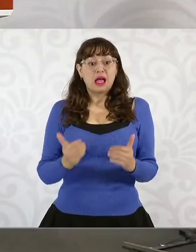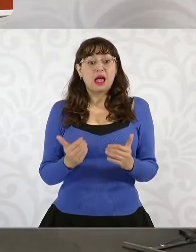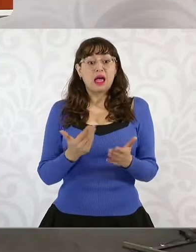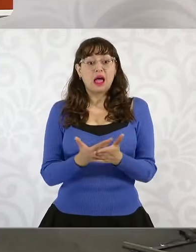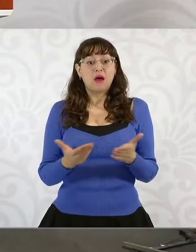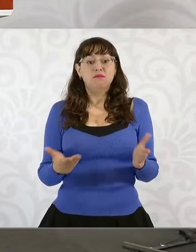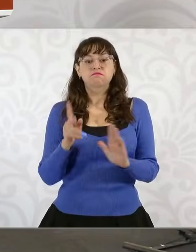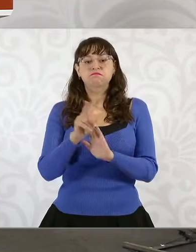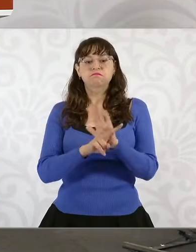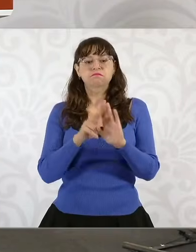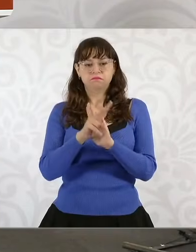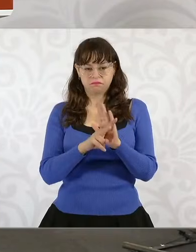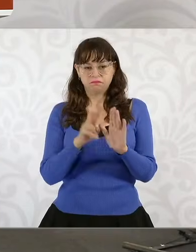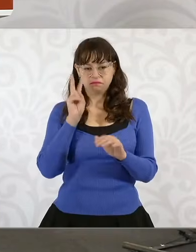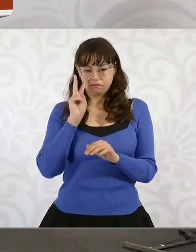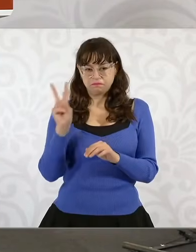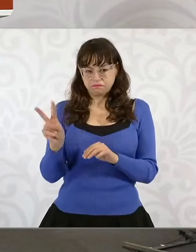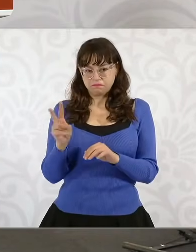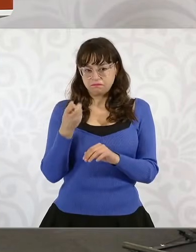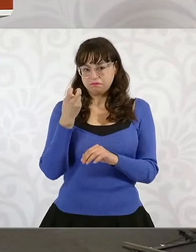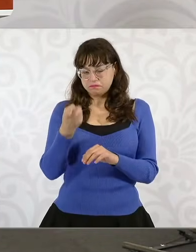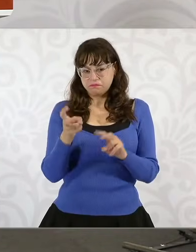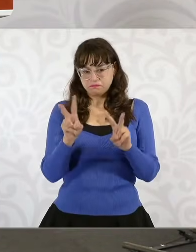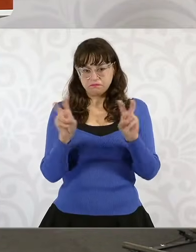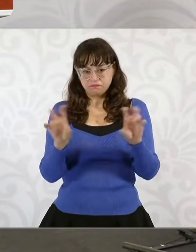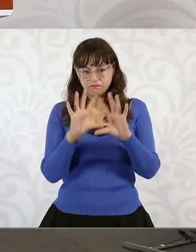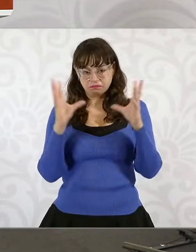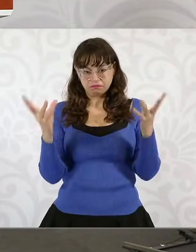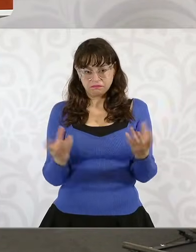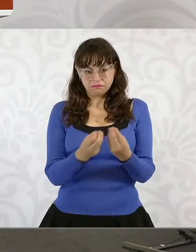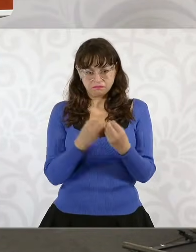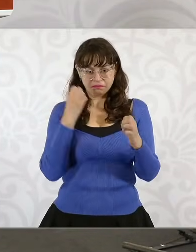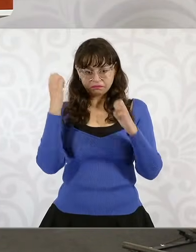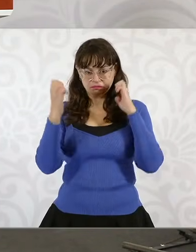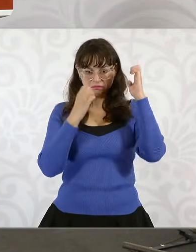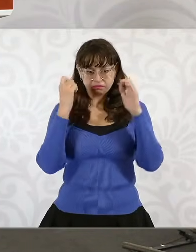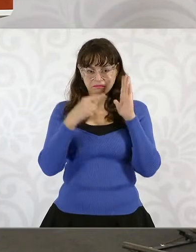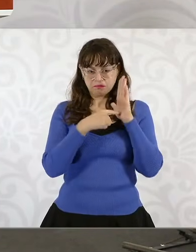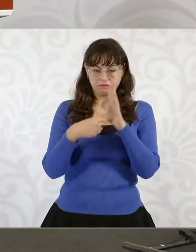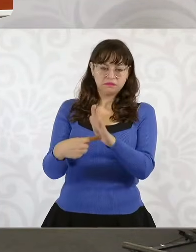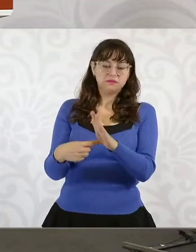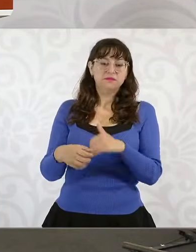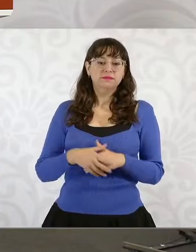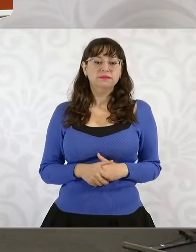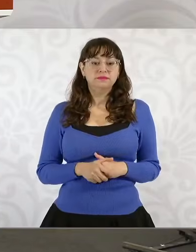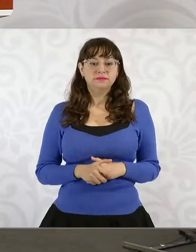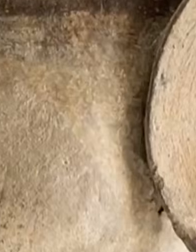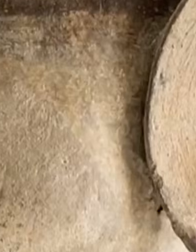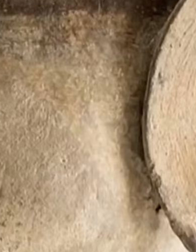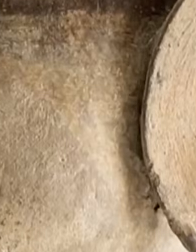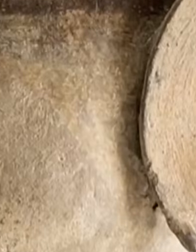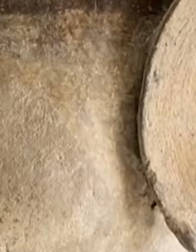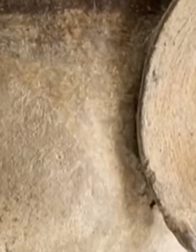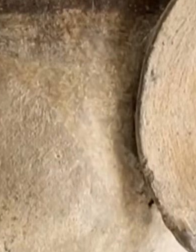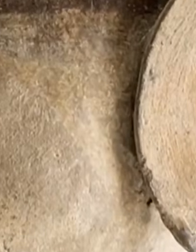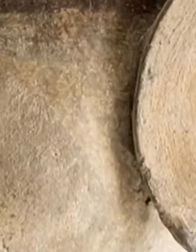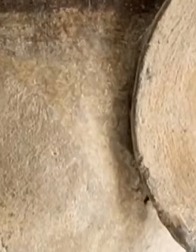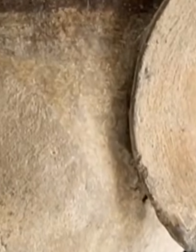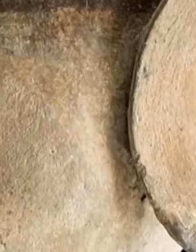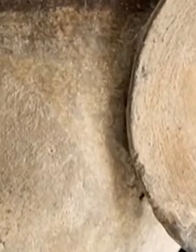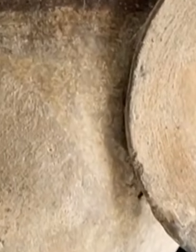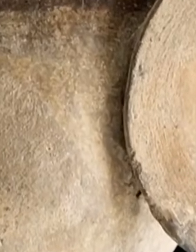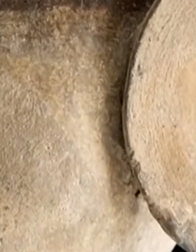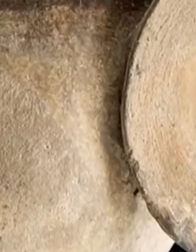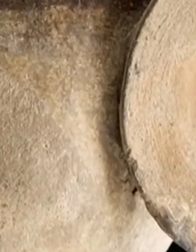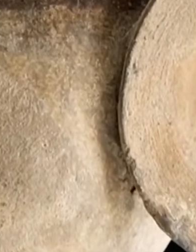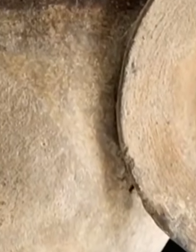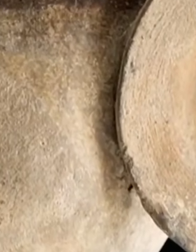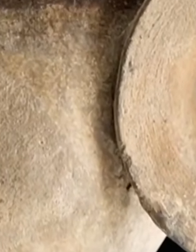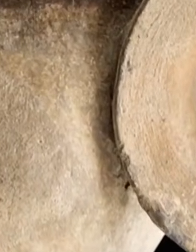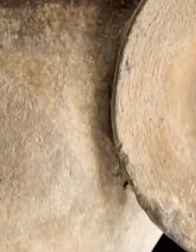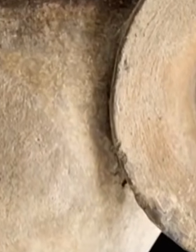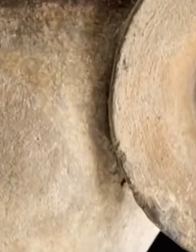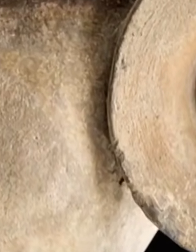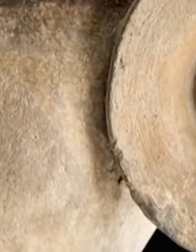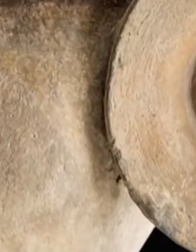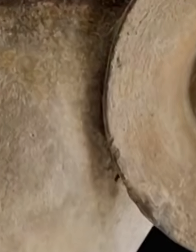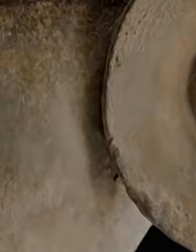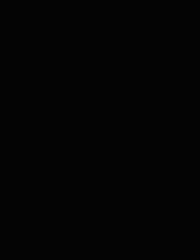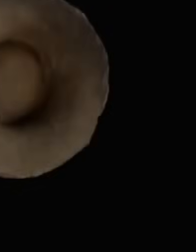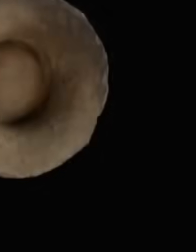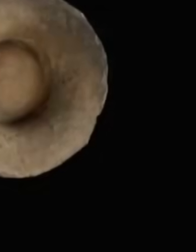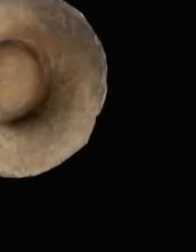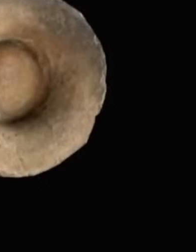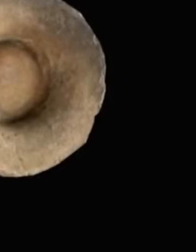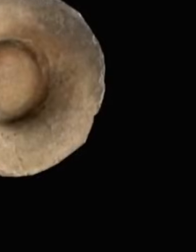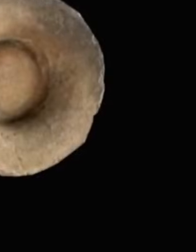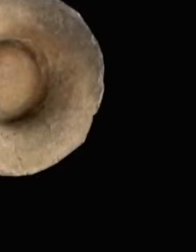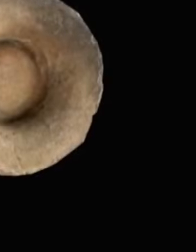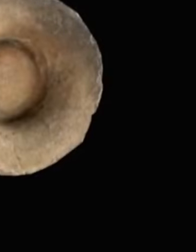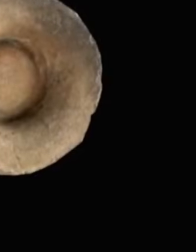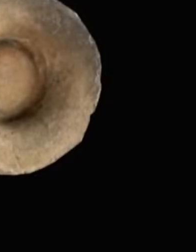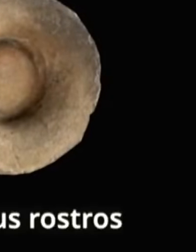un video que muestra pues eh la importancia de esta exposición. Adelante, por favor. [música]